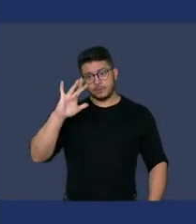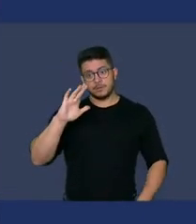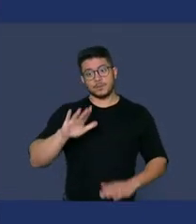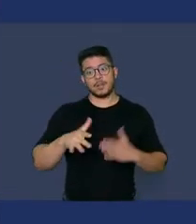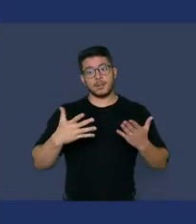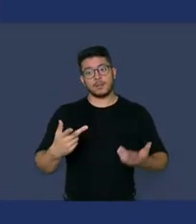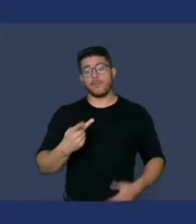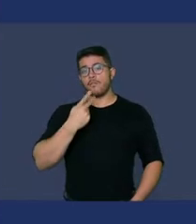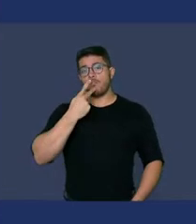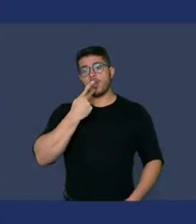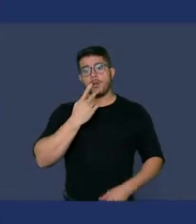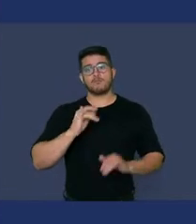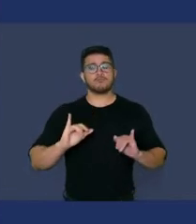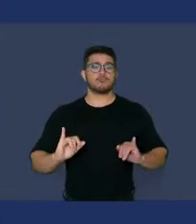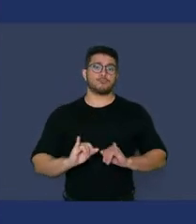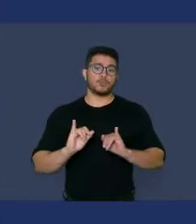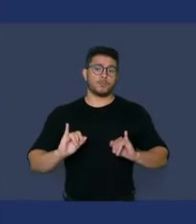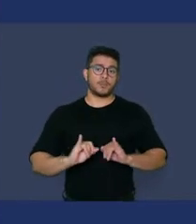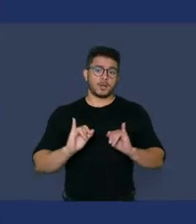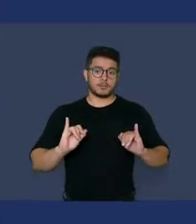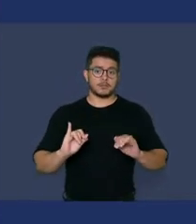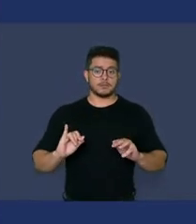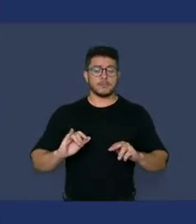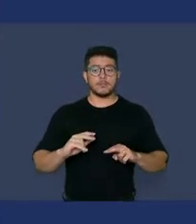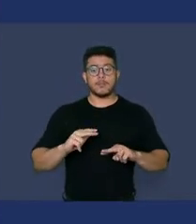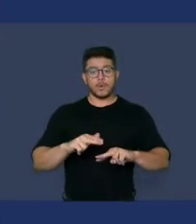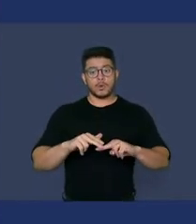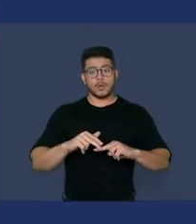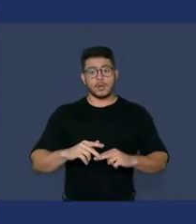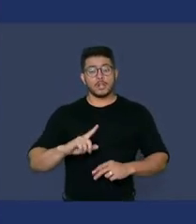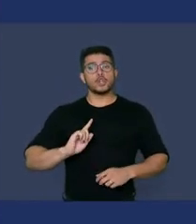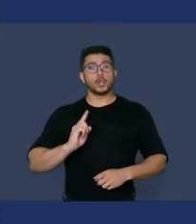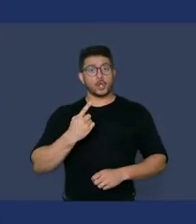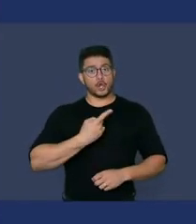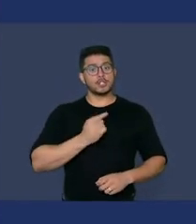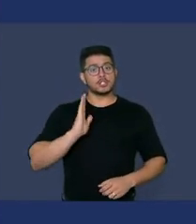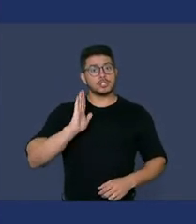TEMER DEU ERRADO, MAS ELE SEM SABER EXATAMENTE DO QUE SE TRATAVA, FALOU BOBAGEM PORQUE